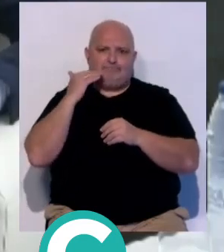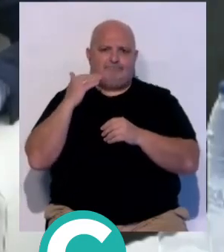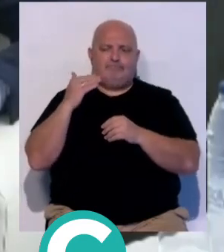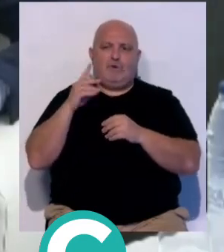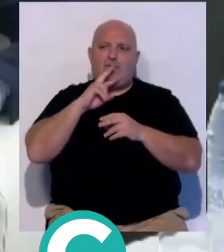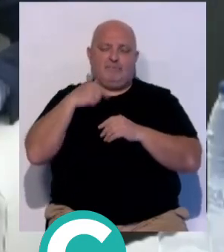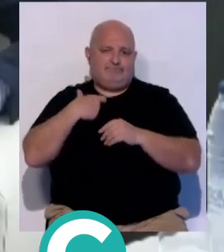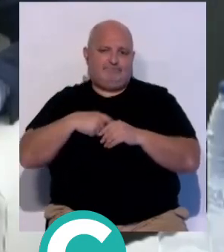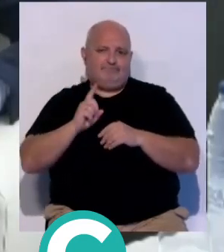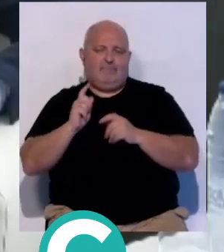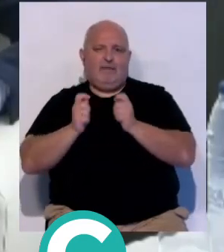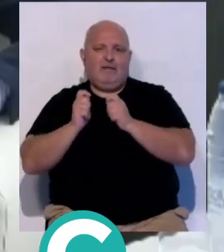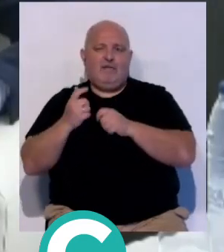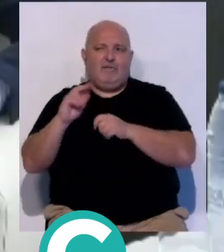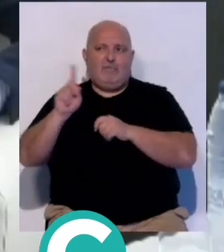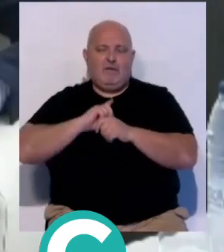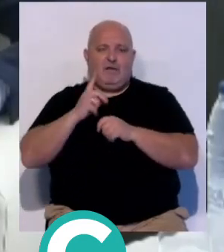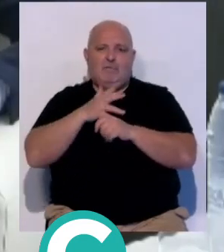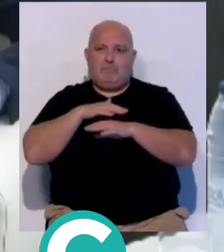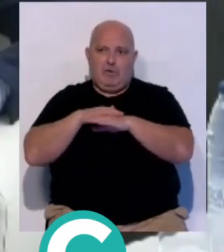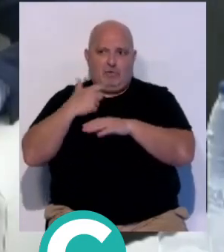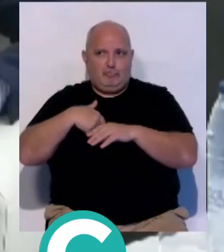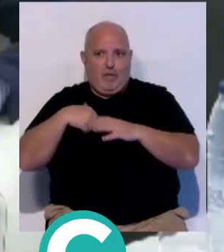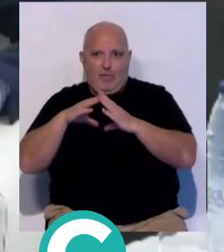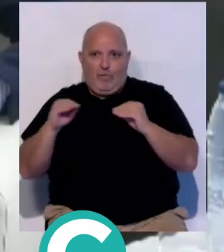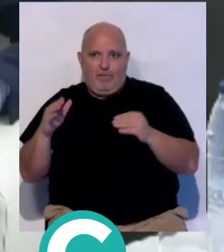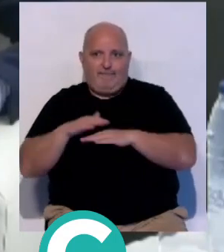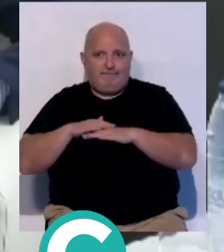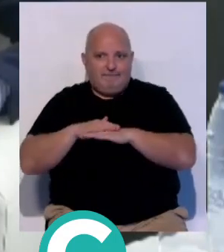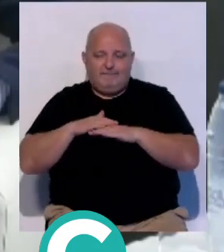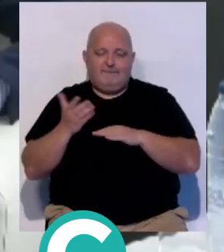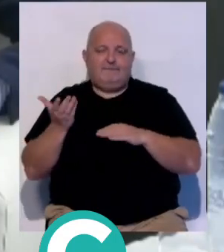todas las entrevistas me naciones en mallorquín digo que yo que yo fui andaluz pero que me la